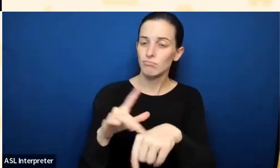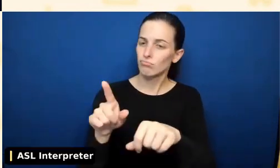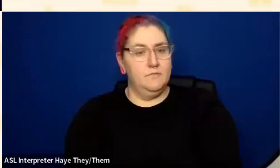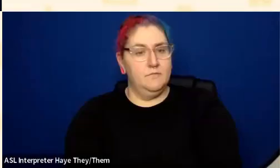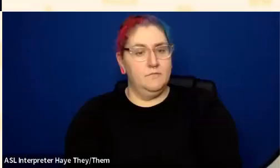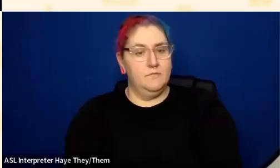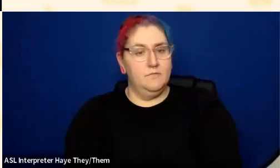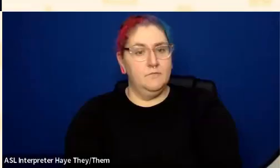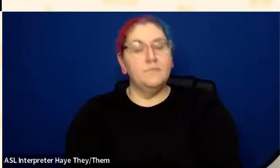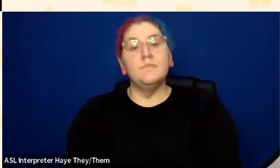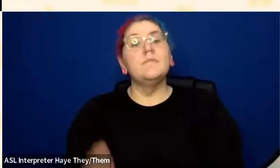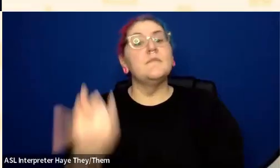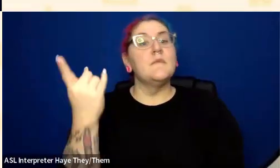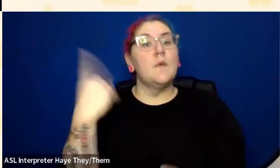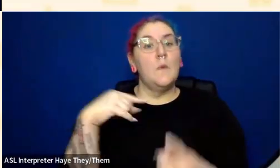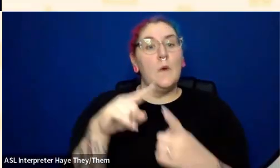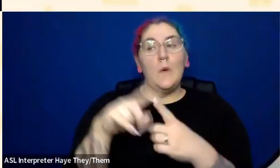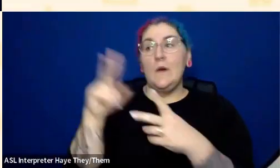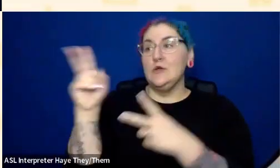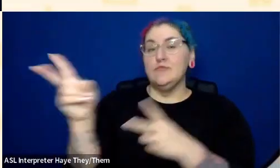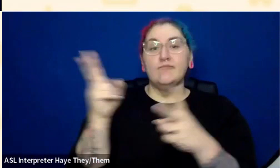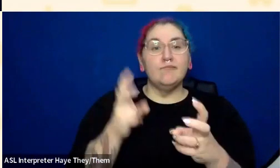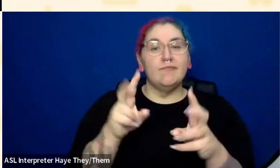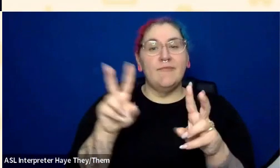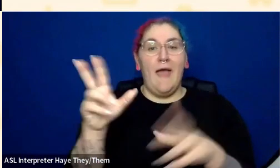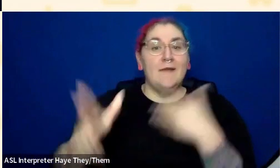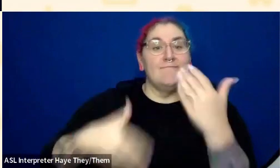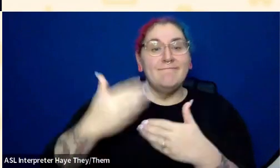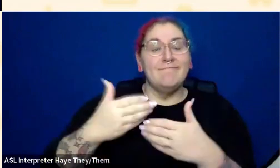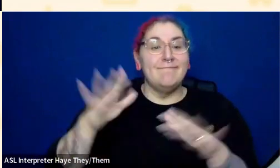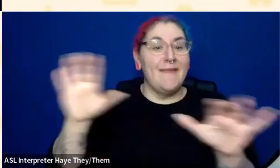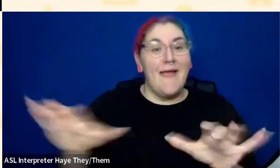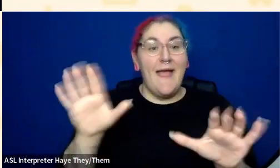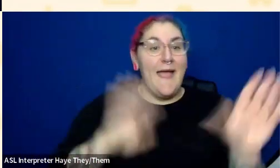que configuramos desde la carga de la página y vamos a conservar eso.